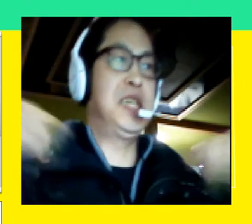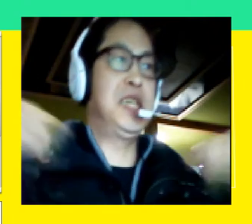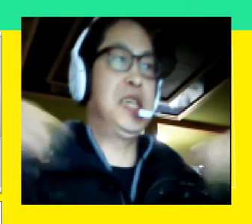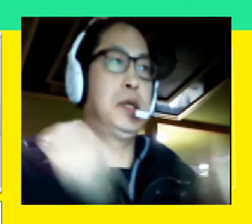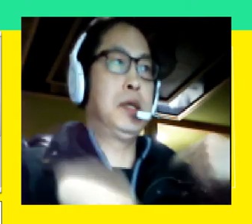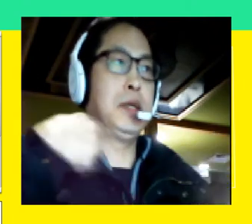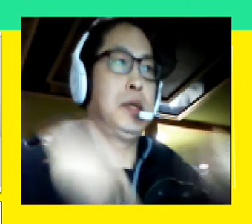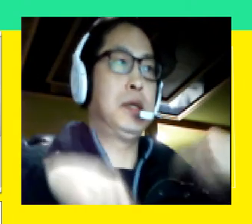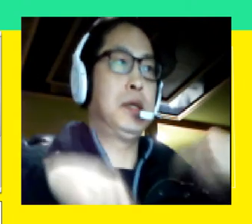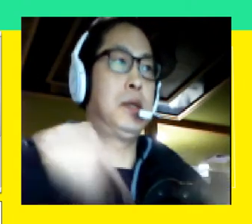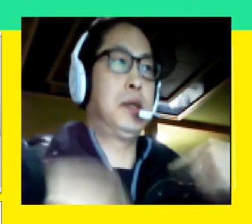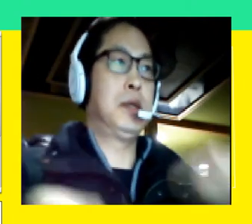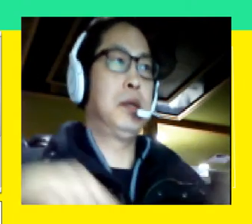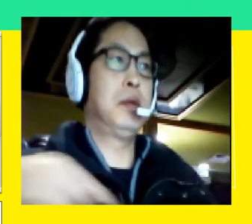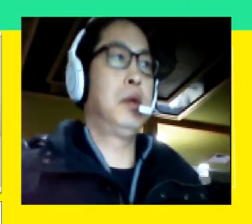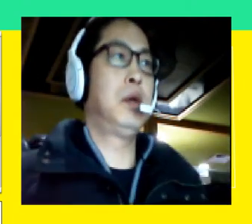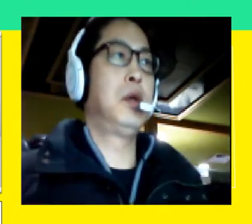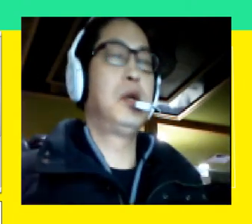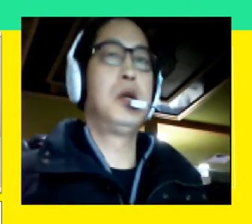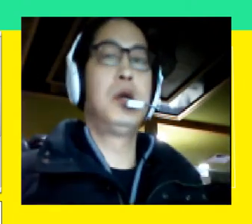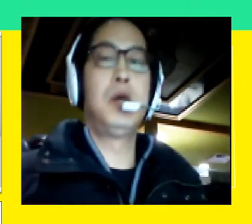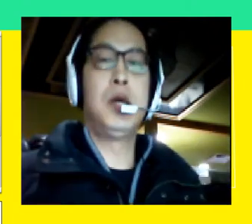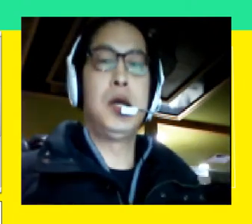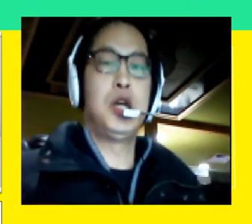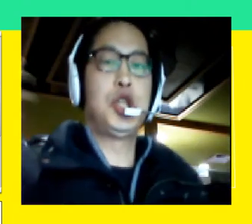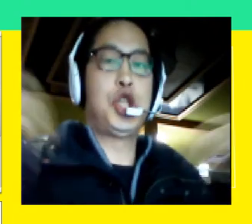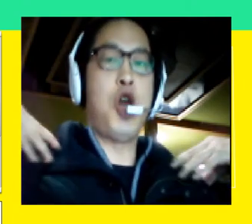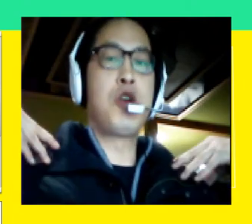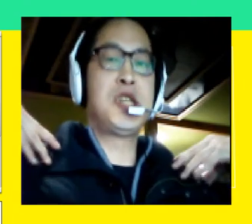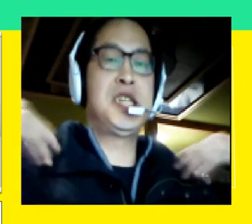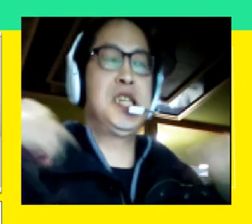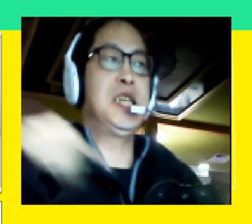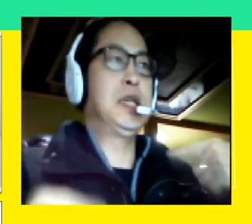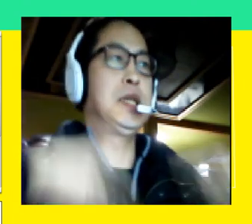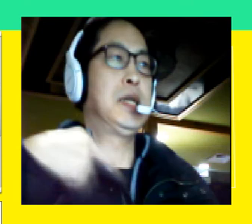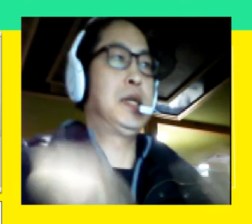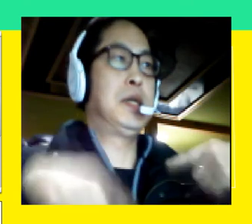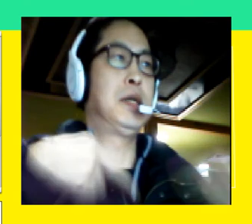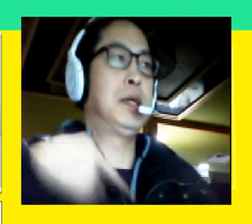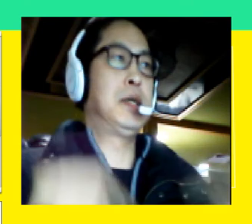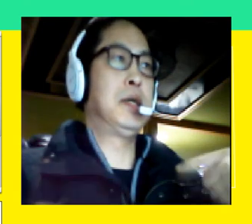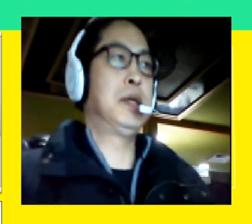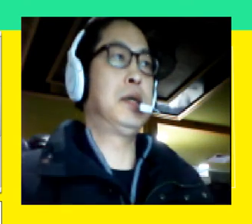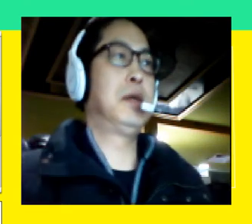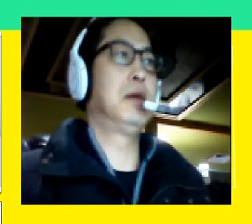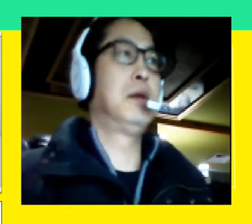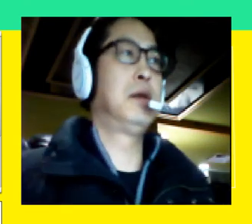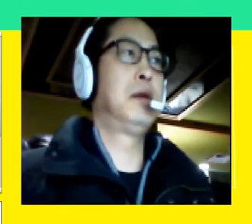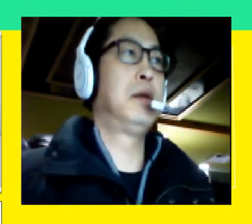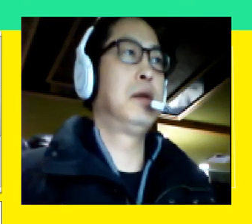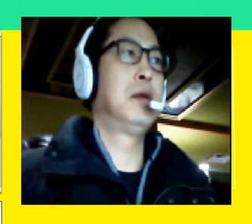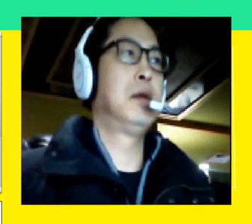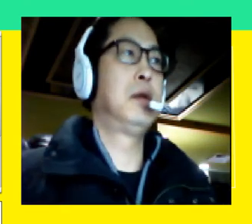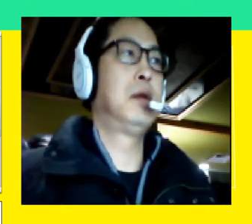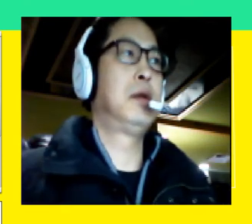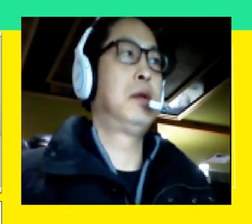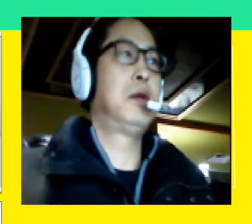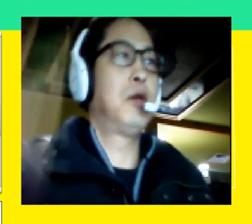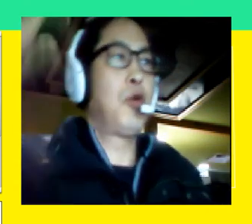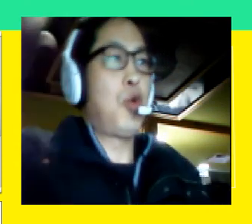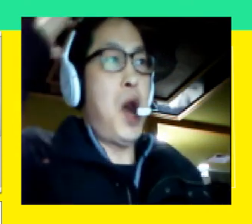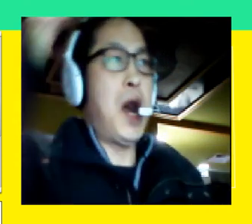정치..